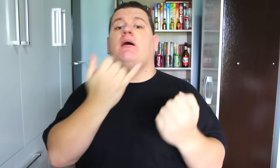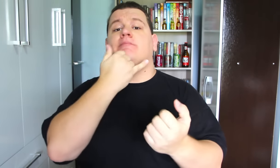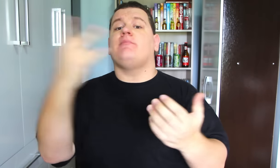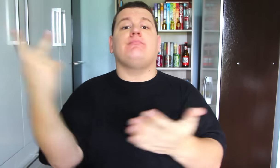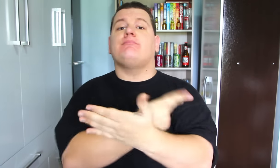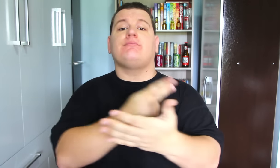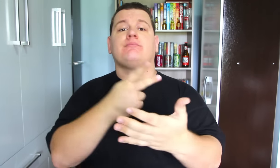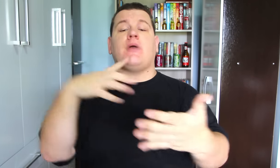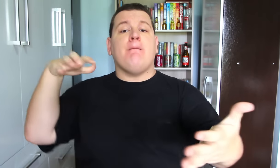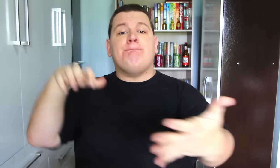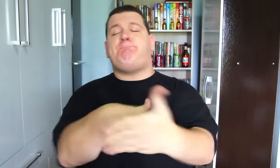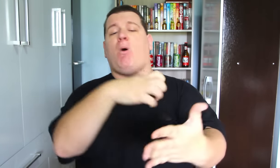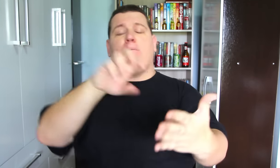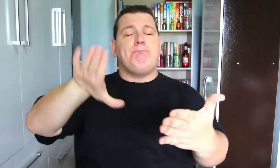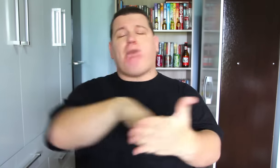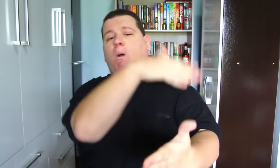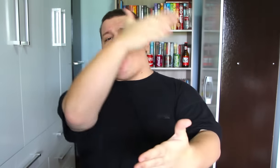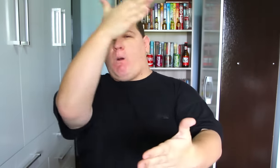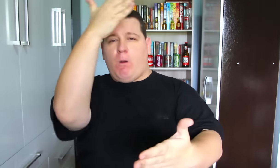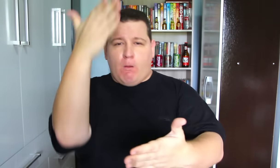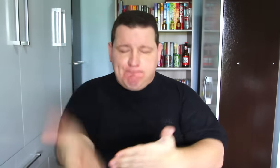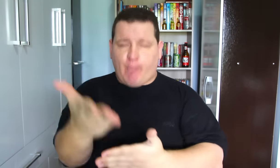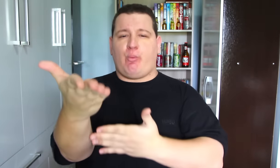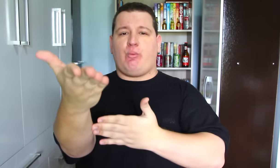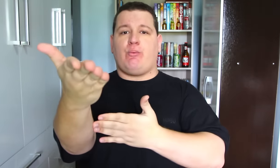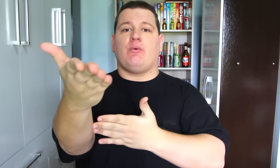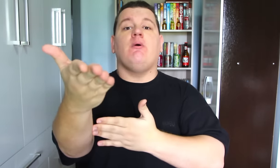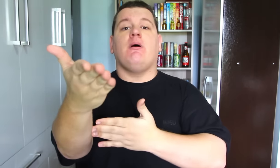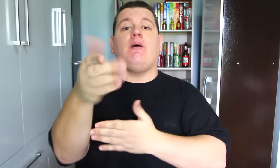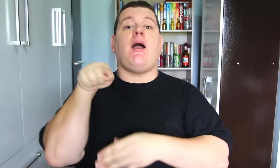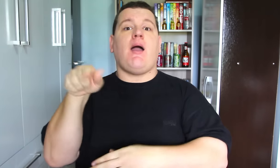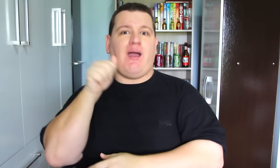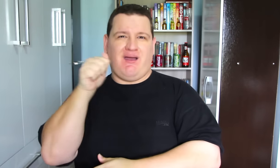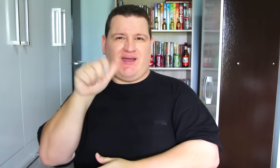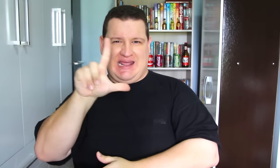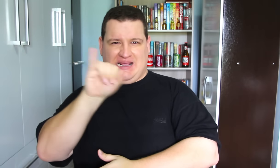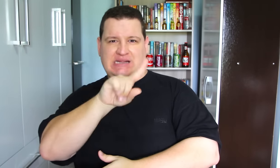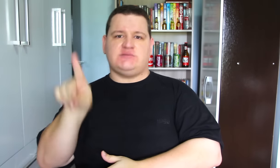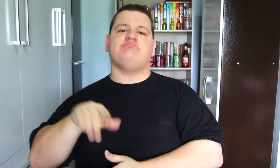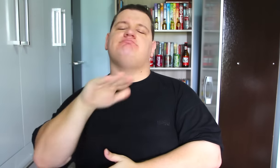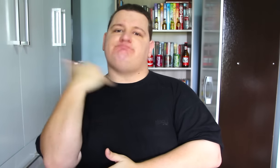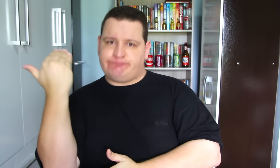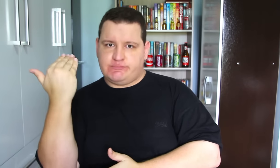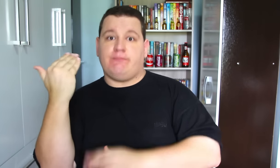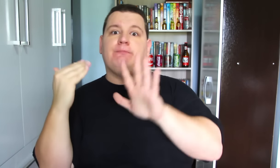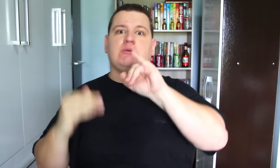O carro perdeu controle e levou acidente. Sua colega Liz morreu na hora.